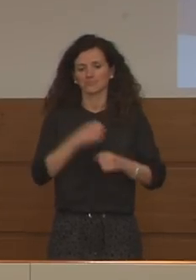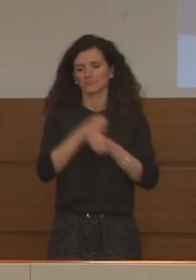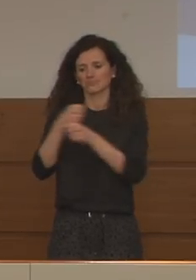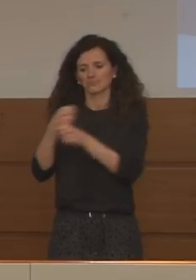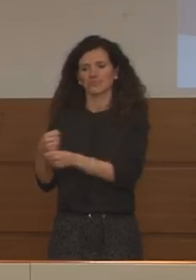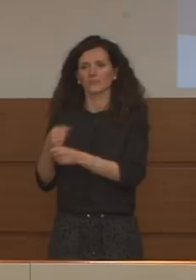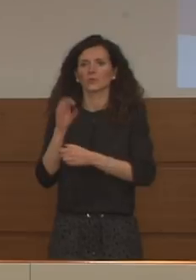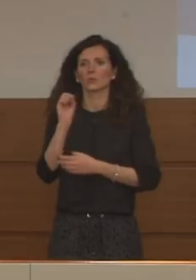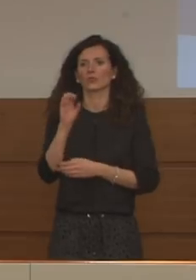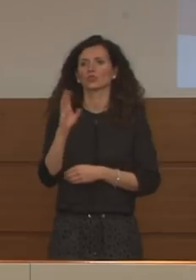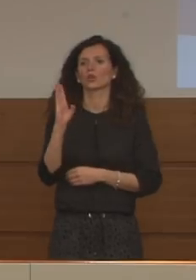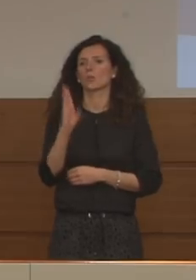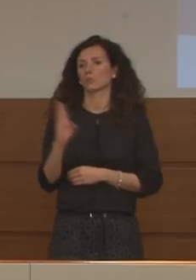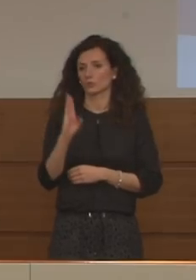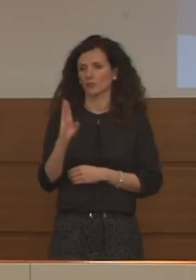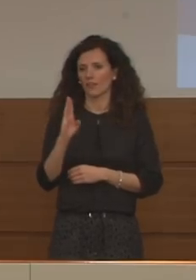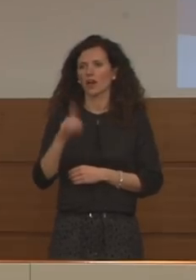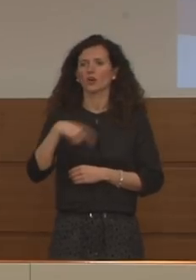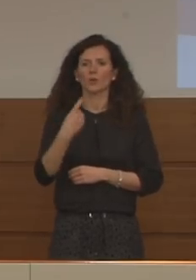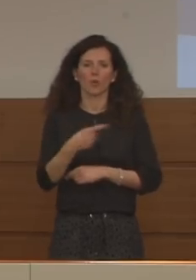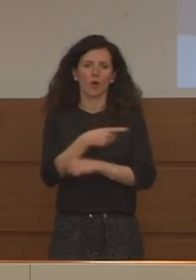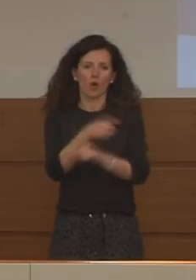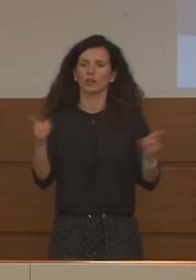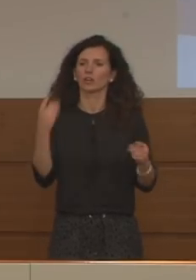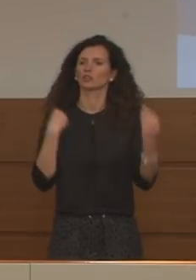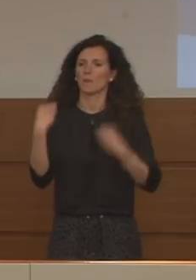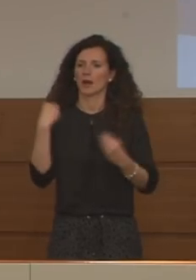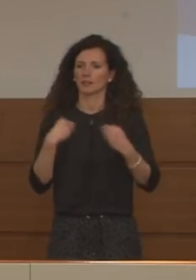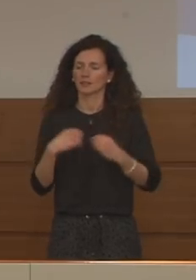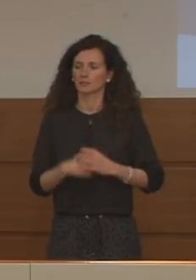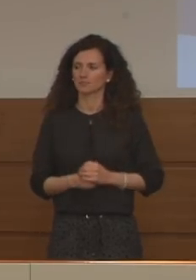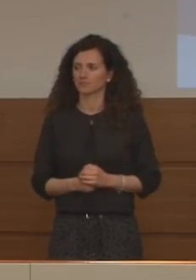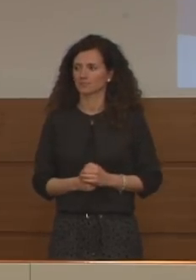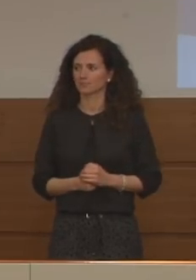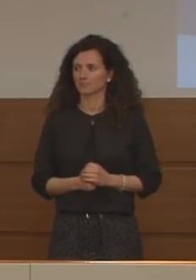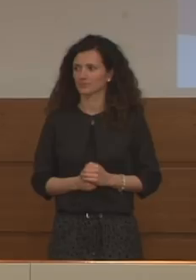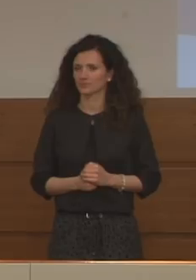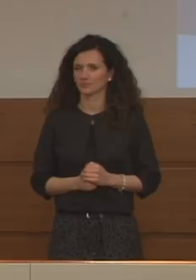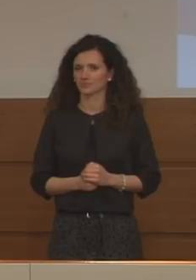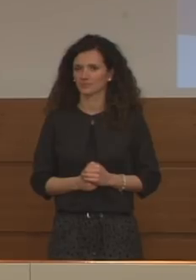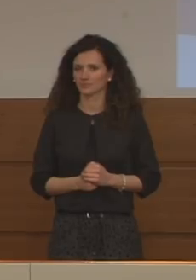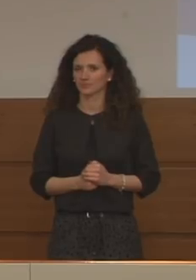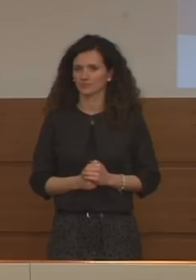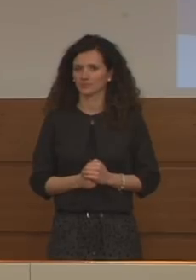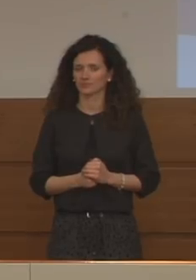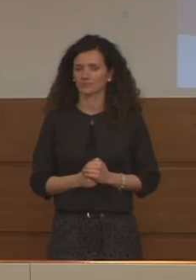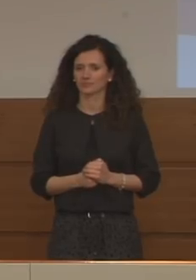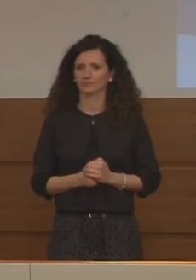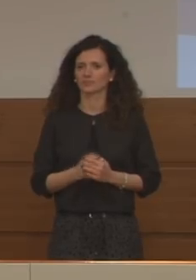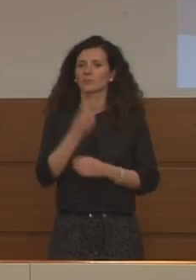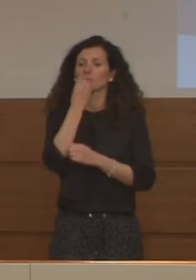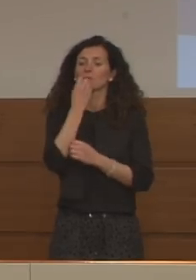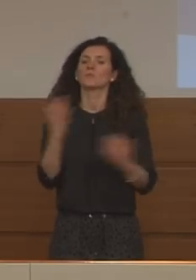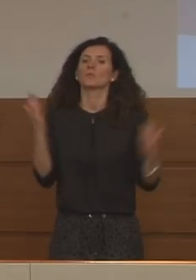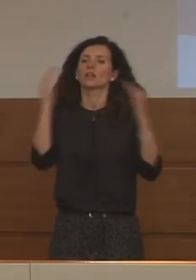prof. Brusaferro e poi diamo spazio alle vostre domande. Buonasera a tutti.